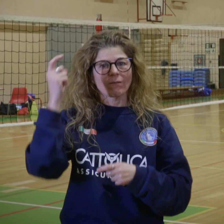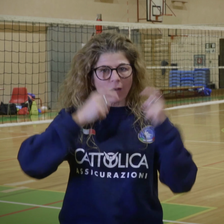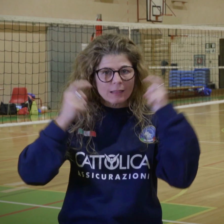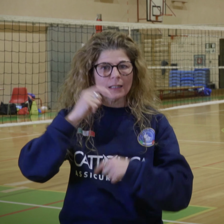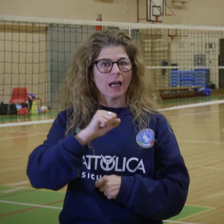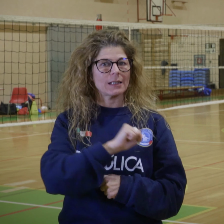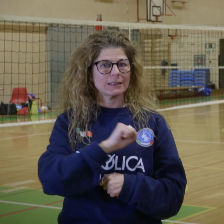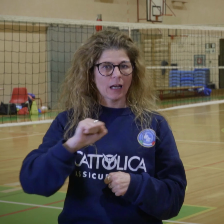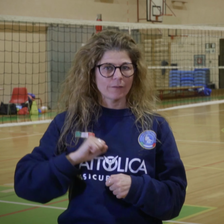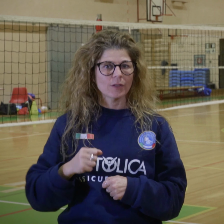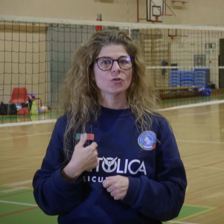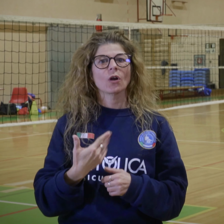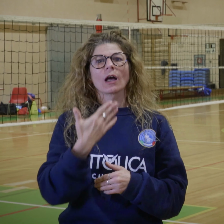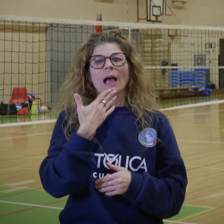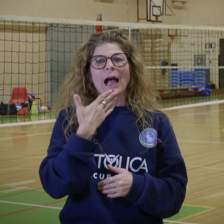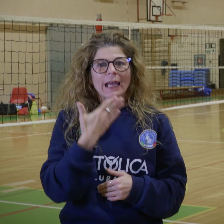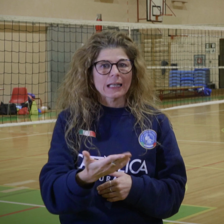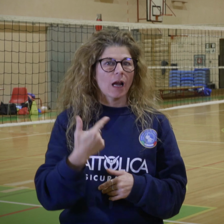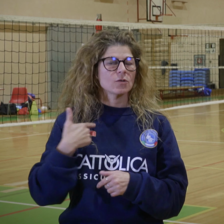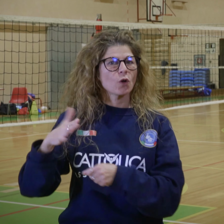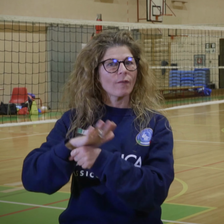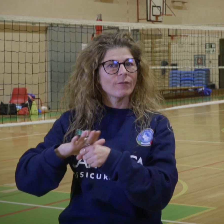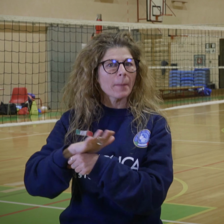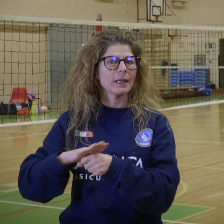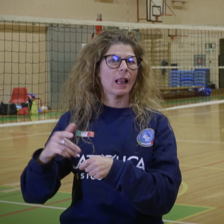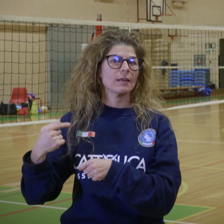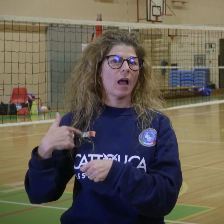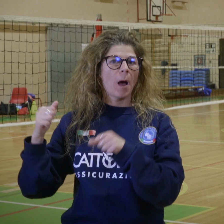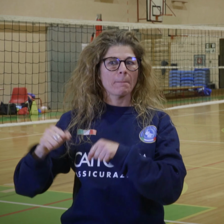Ringraziamo dapprima le famiglie che hanno avuto la possibilità di portare le